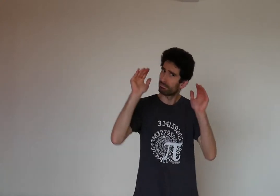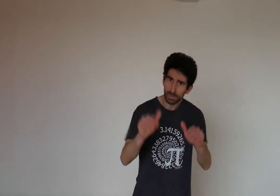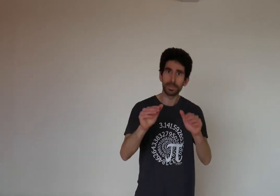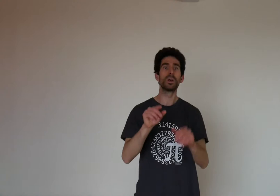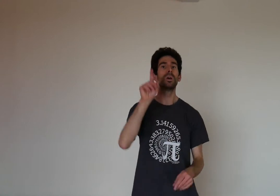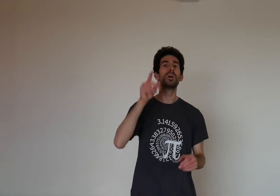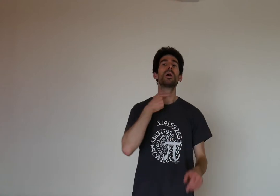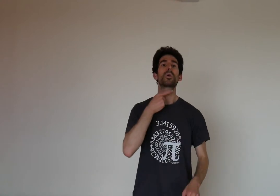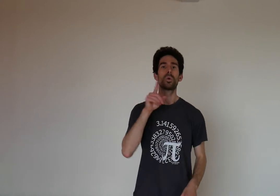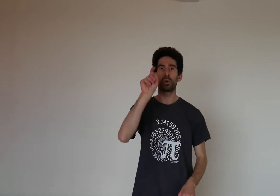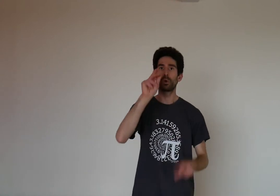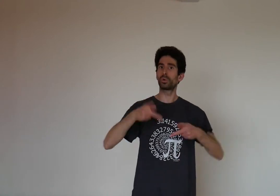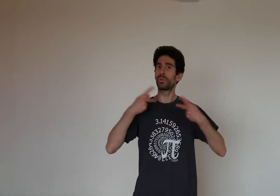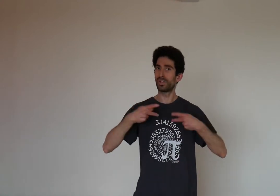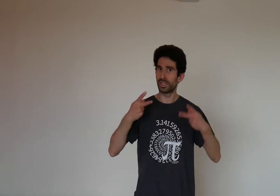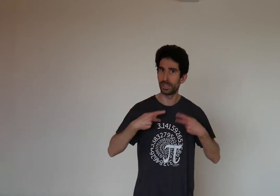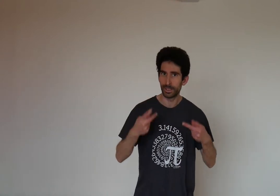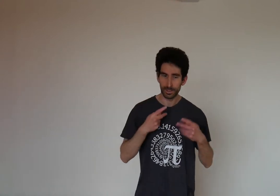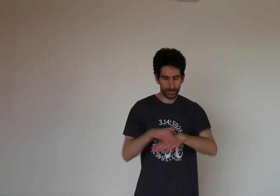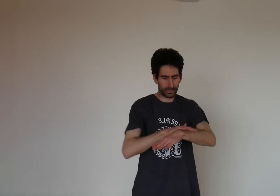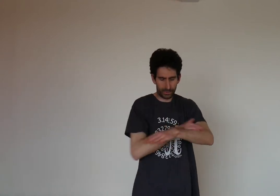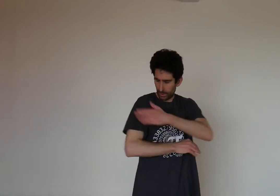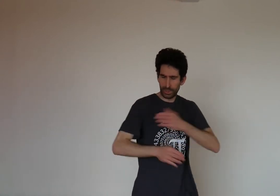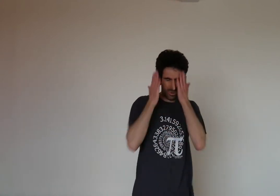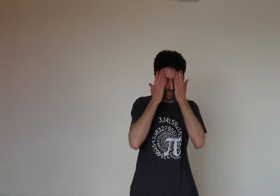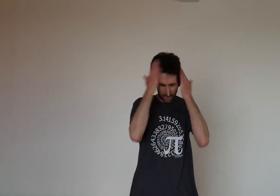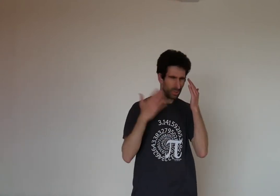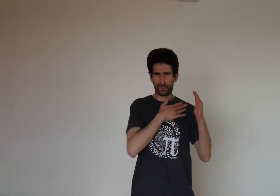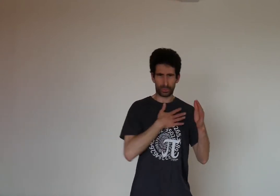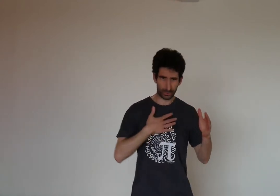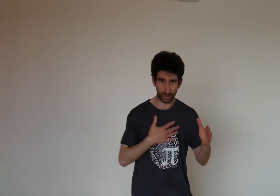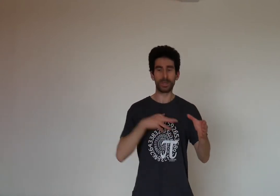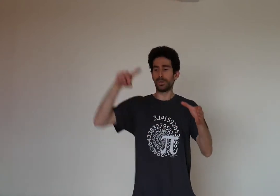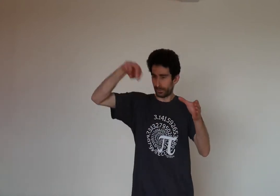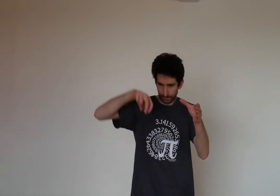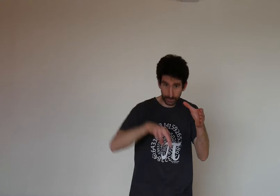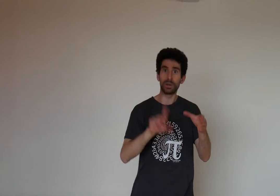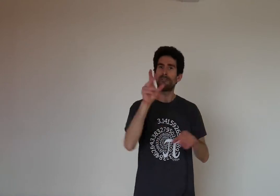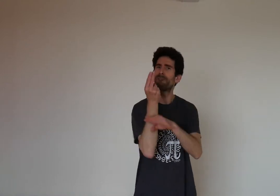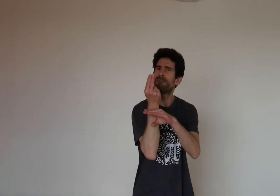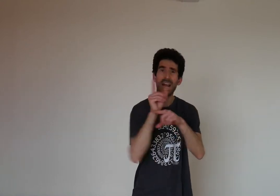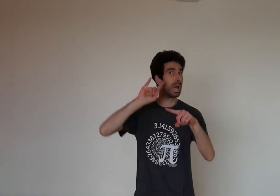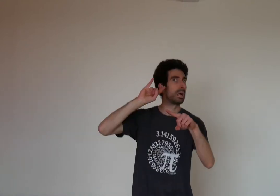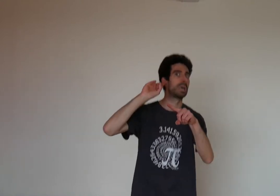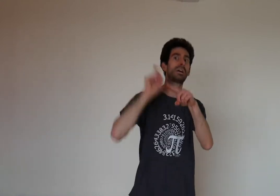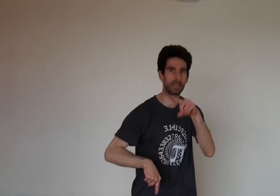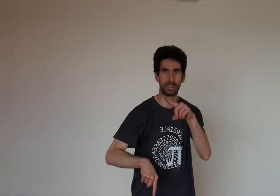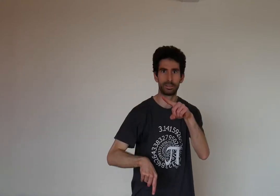de l'eau-de-vie est badigeonnée sur le corps et le visage avant de descendre et toute flamme est interdite.